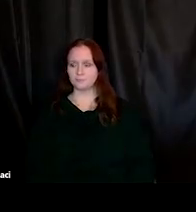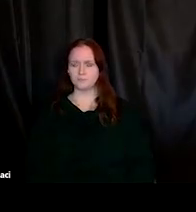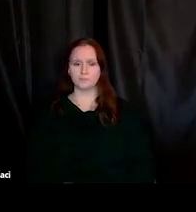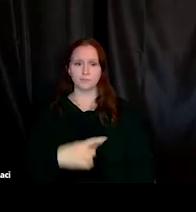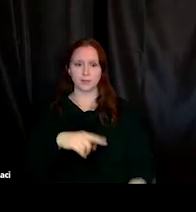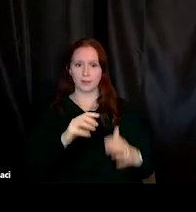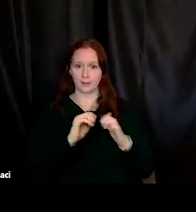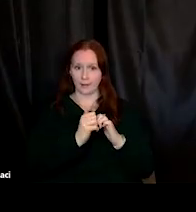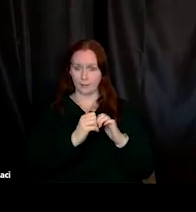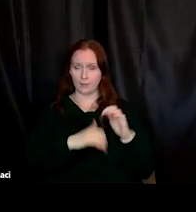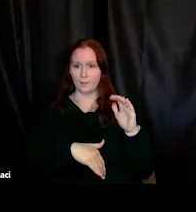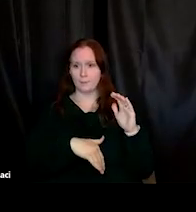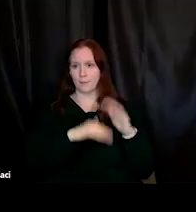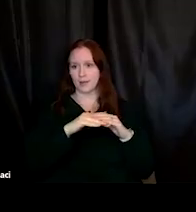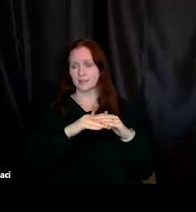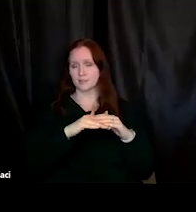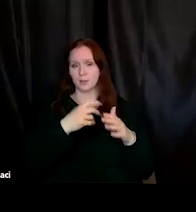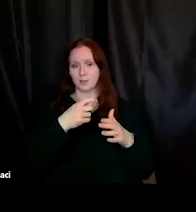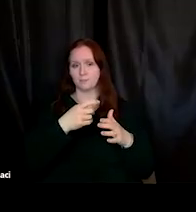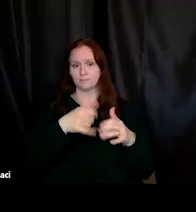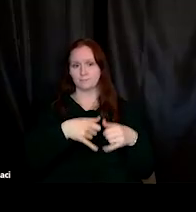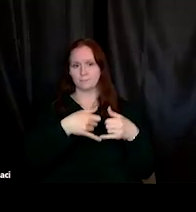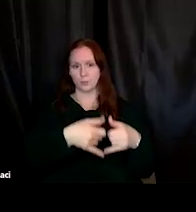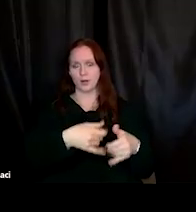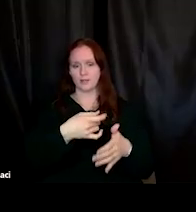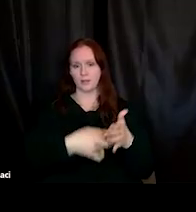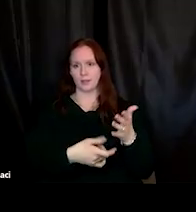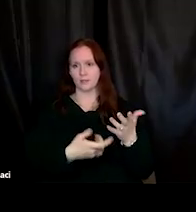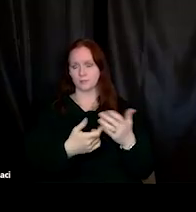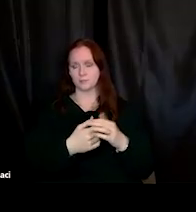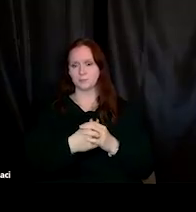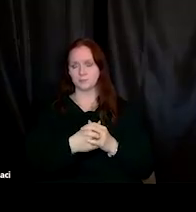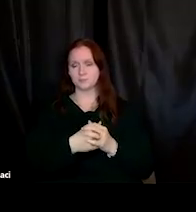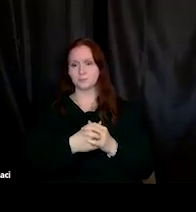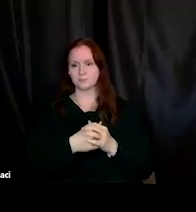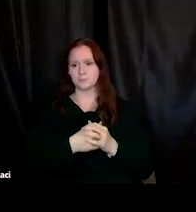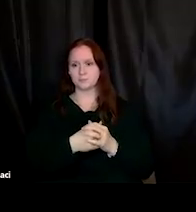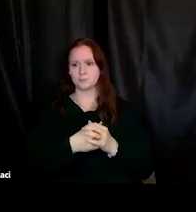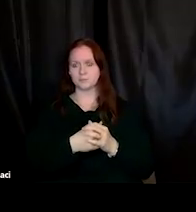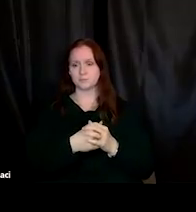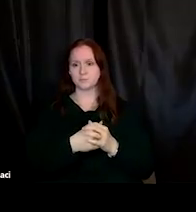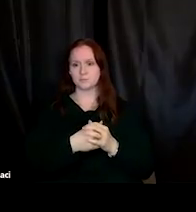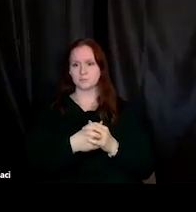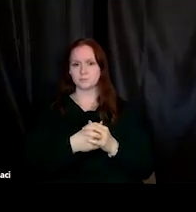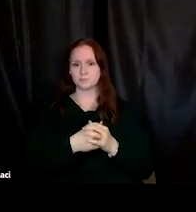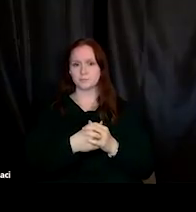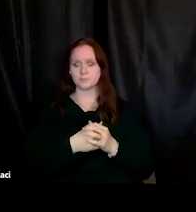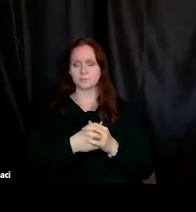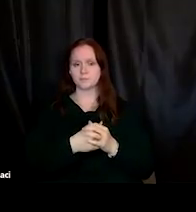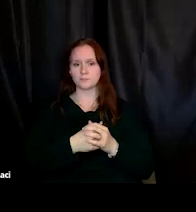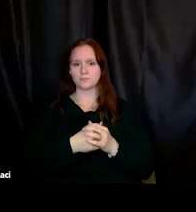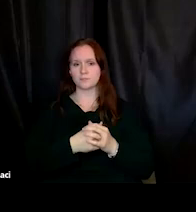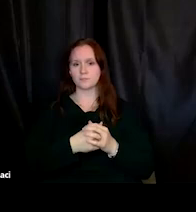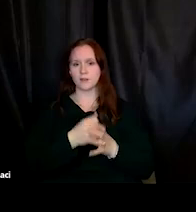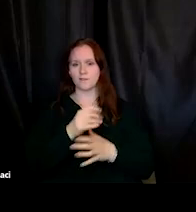durante el entrenamiento a todos ustedes. Así que, gracias y haré lo mejor que pueda para enviar tanta información como sea posible basada en las preguntas